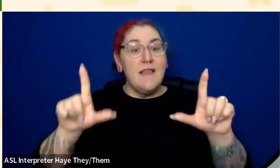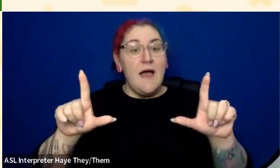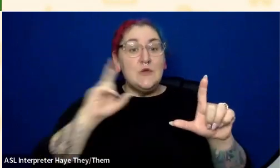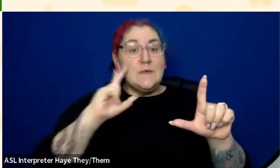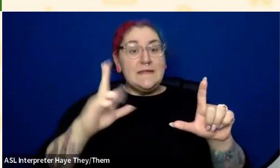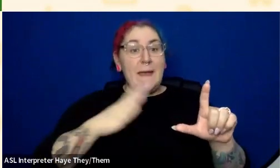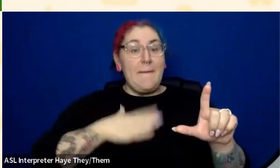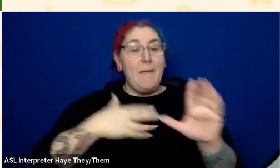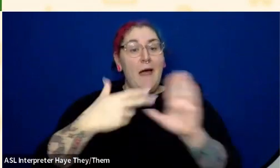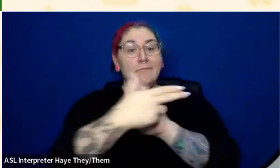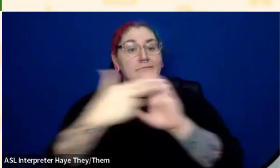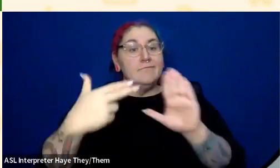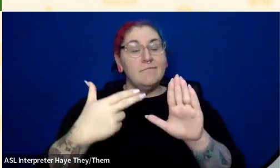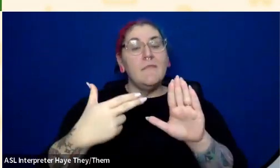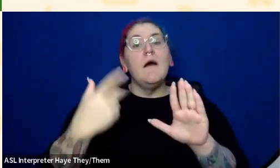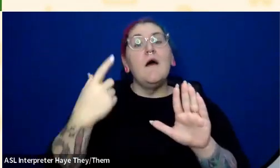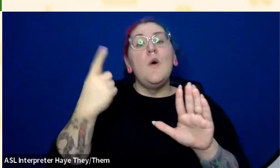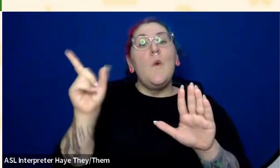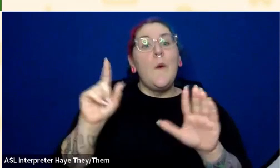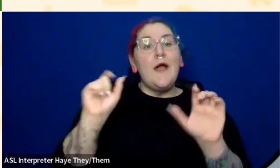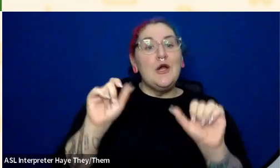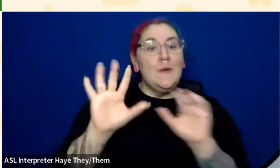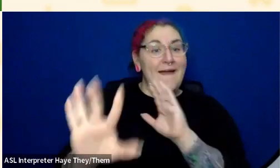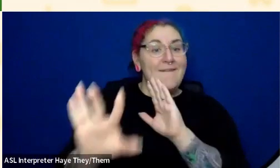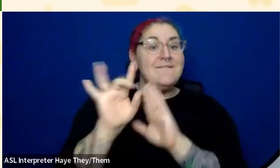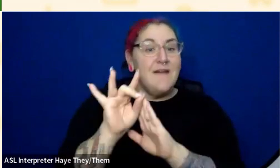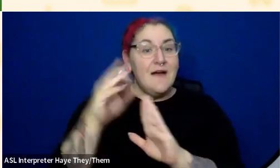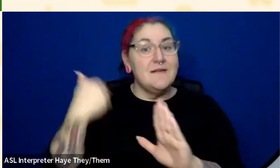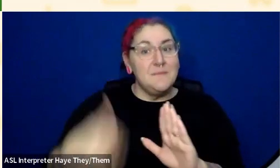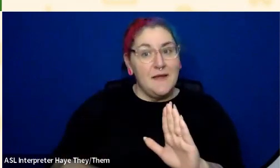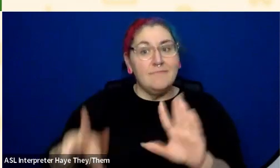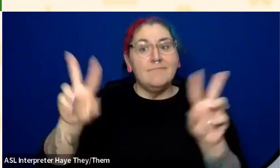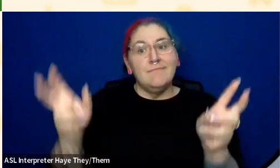Y eso es en QueerDevPerson. Y luego encontrarás el enlace